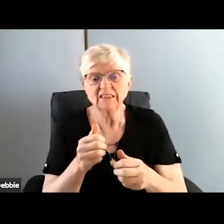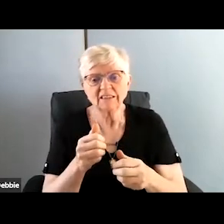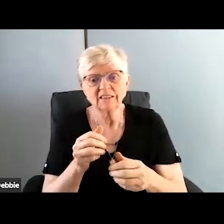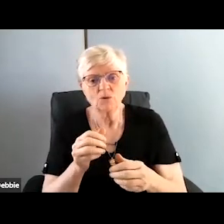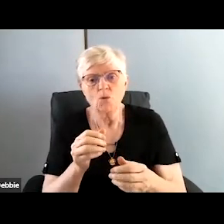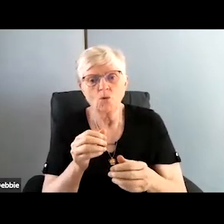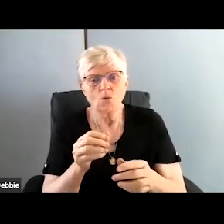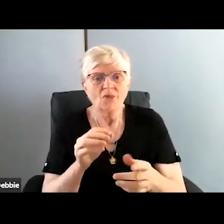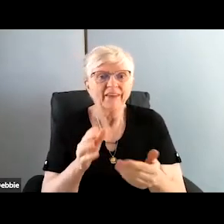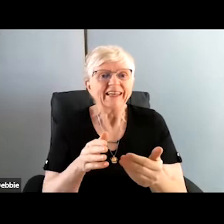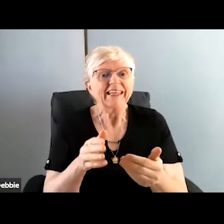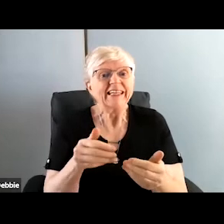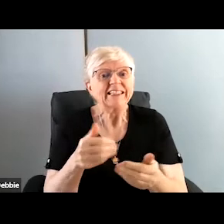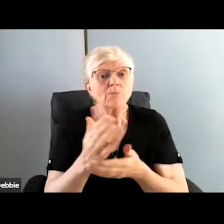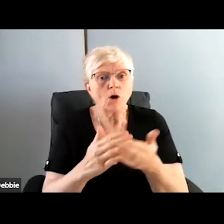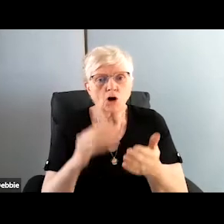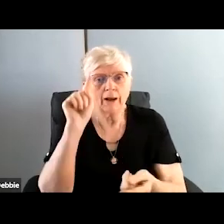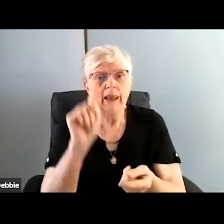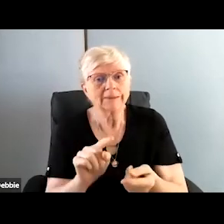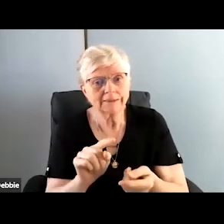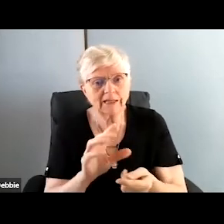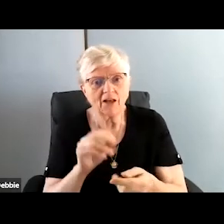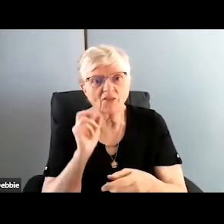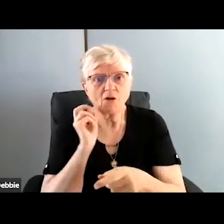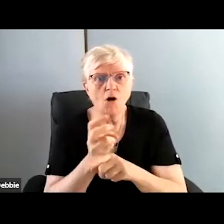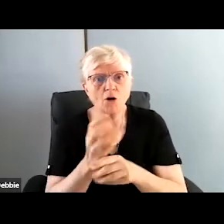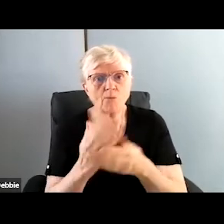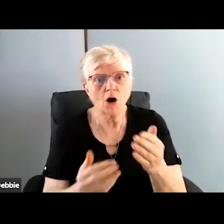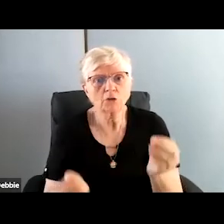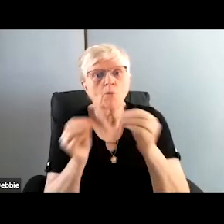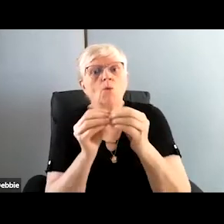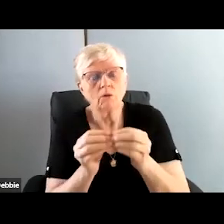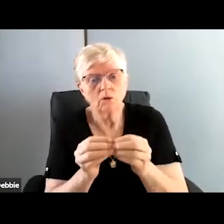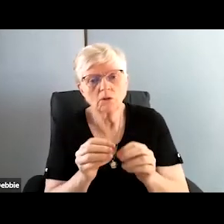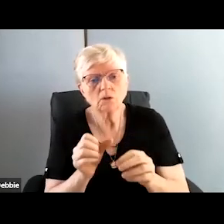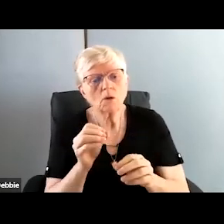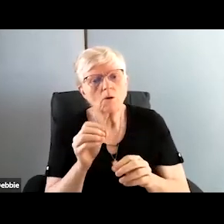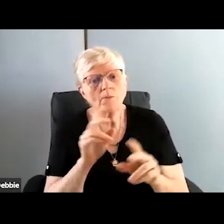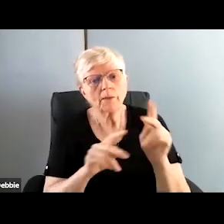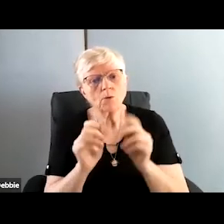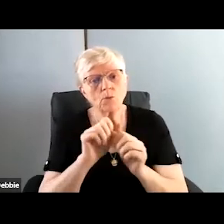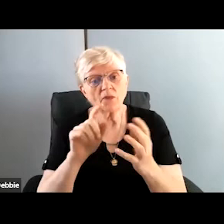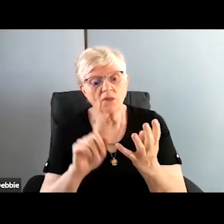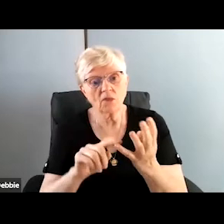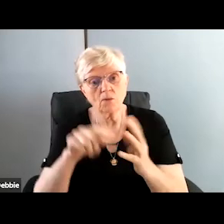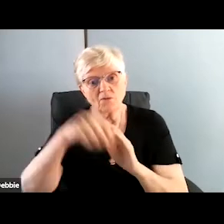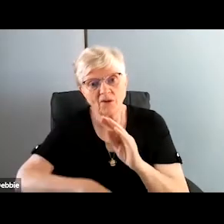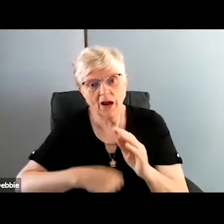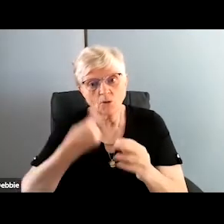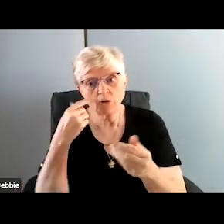GOES UP SO FOR RESPONDENTS